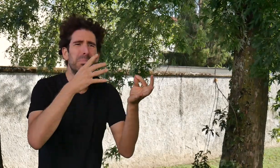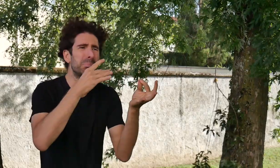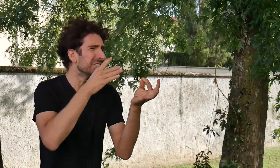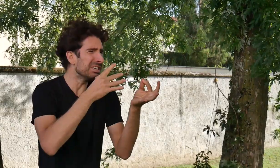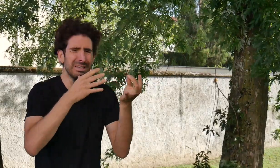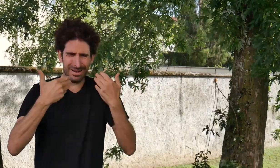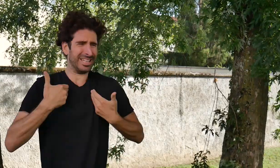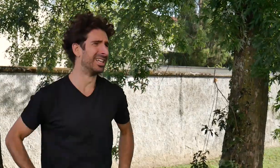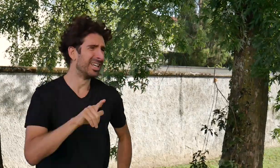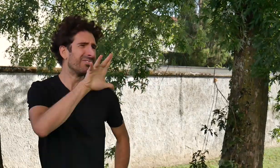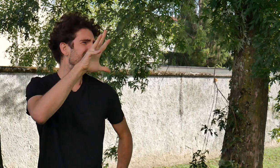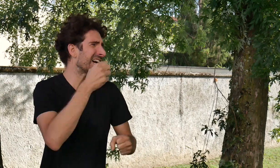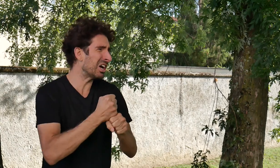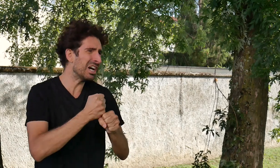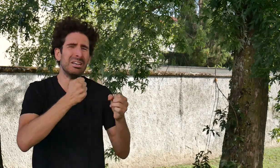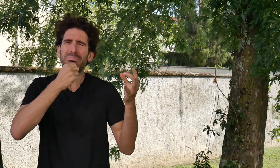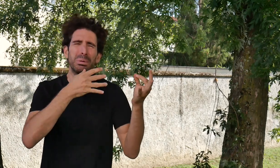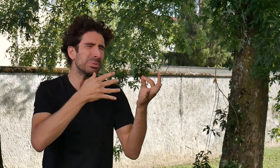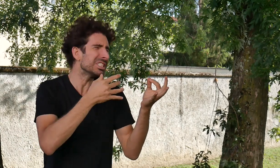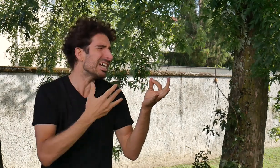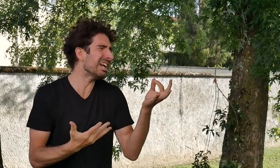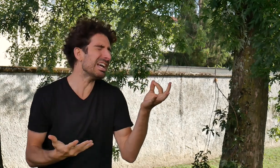Ce n'est pas possible. J'ai 25 ans. Ce n'est pas possible !